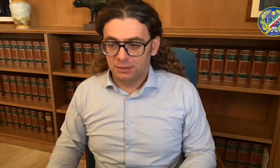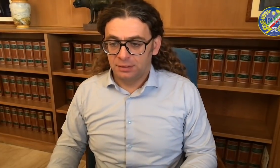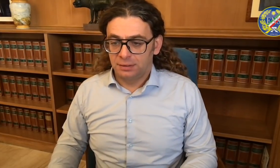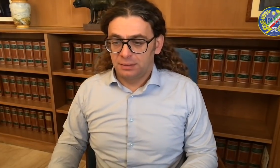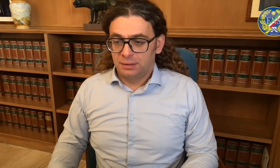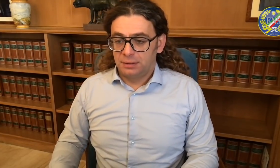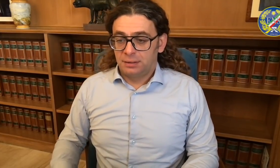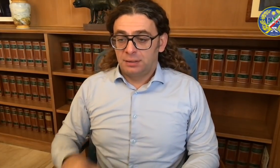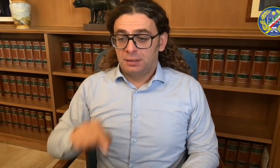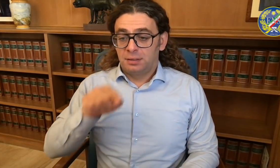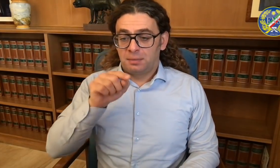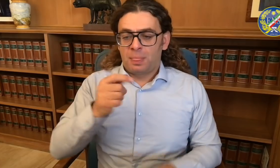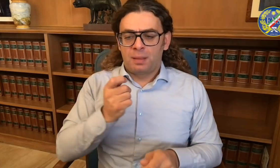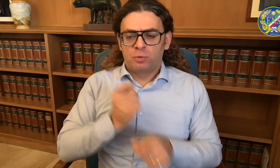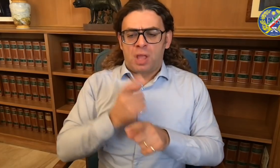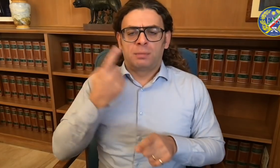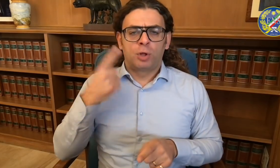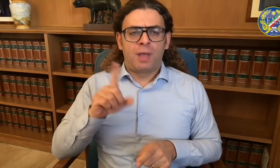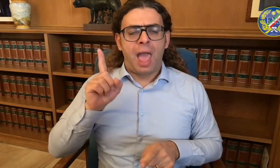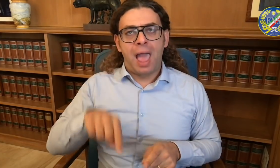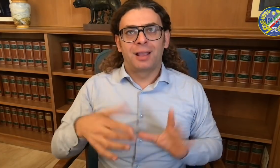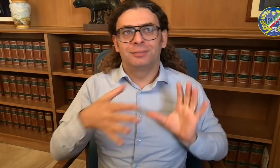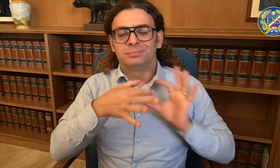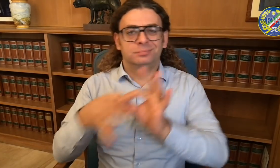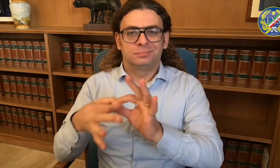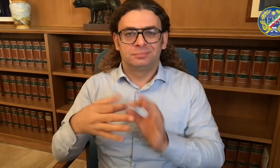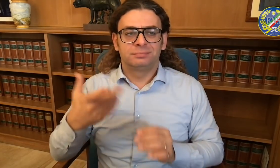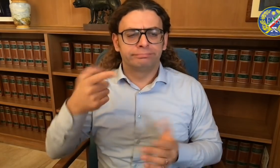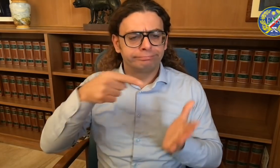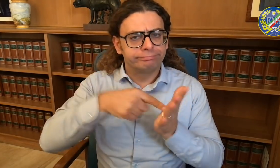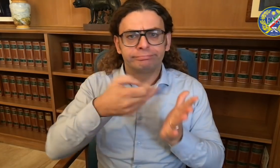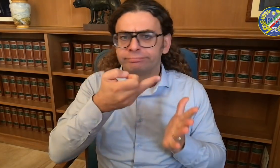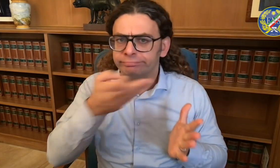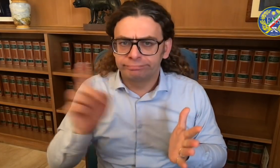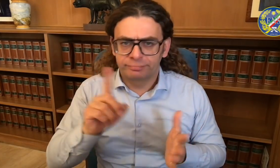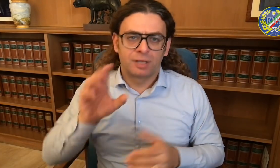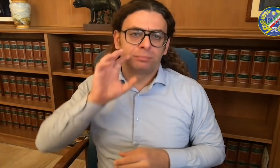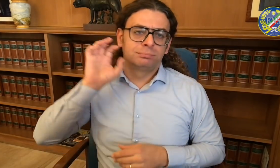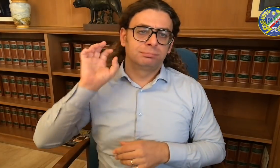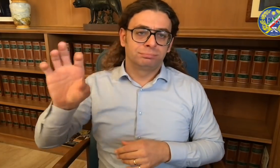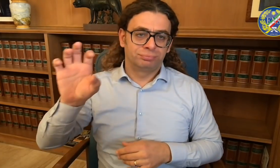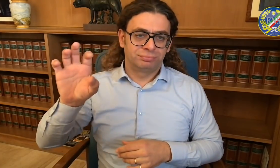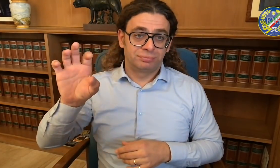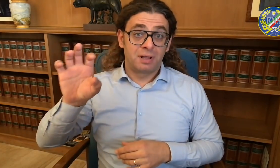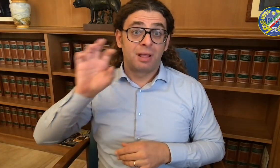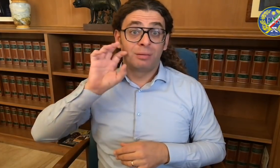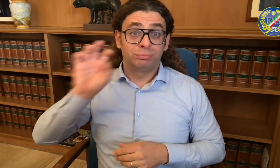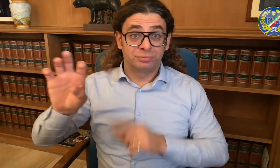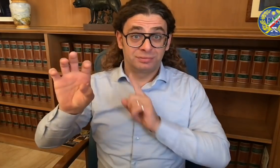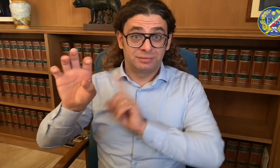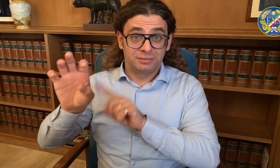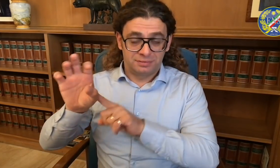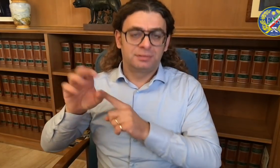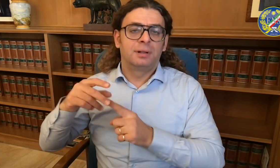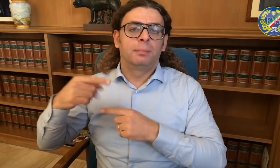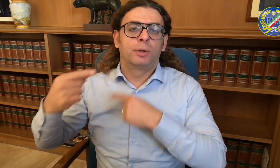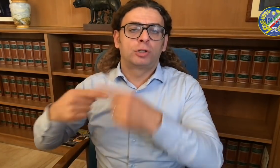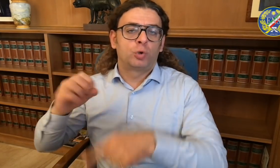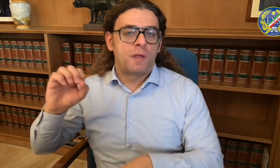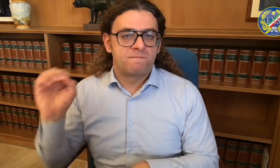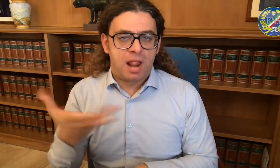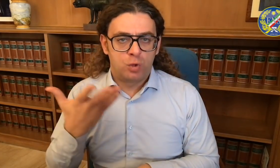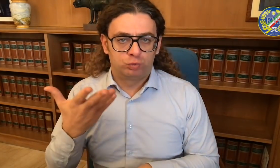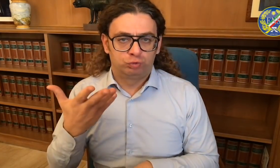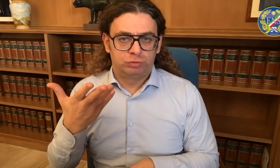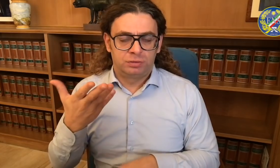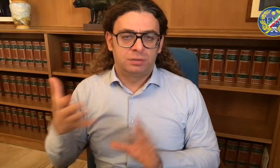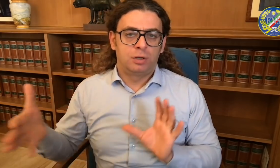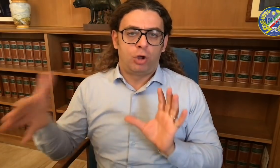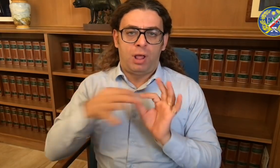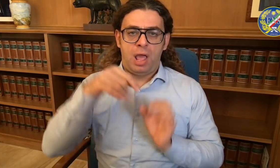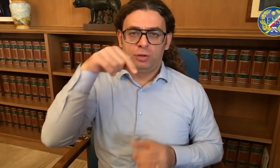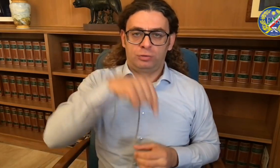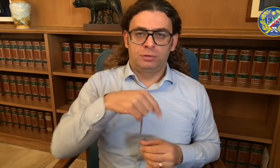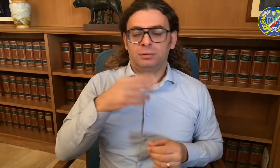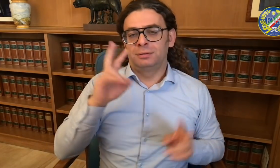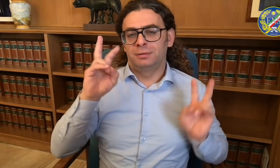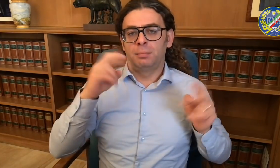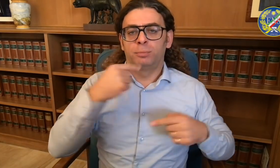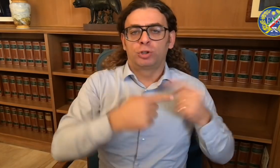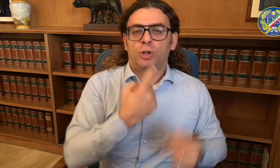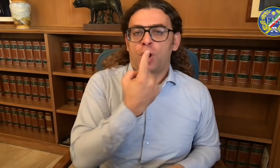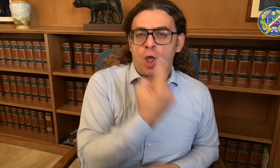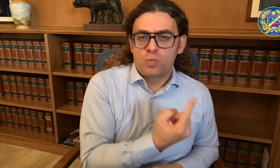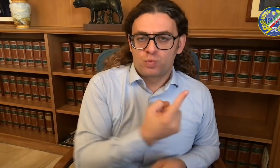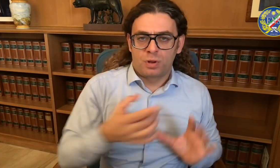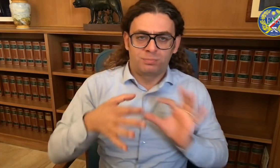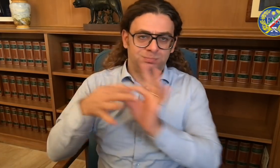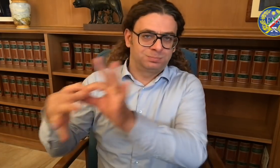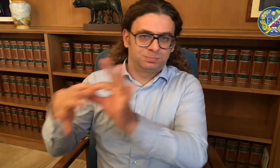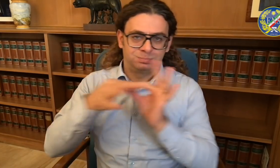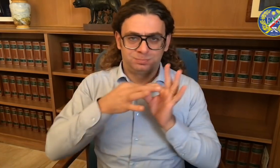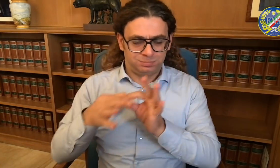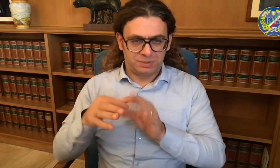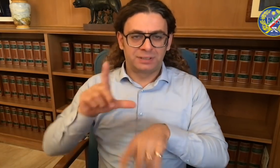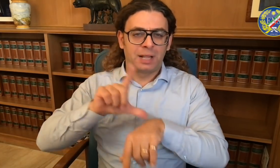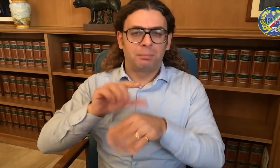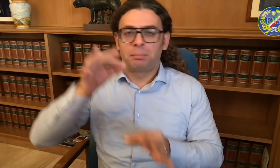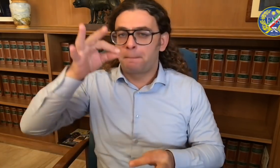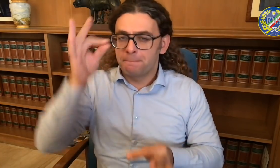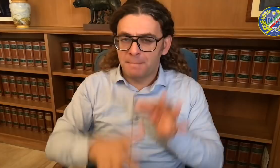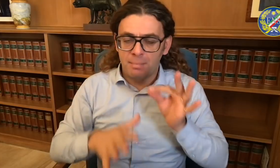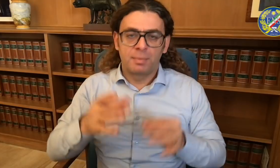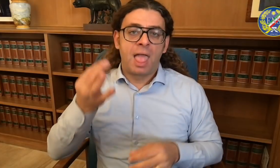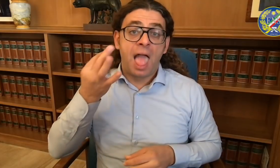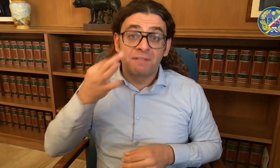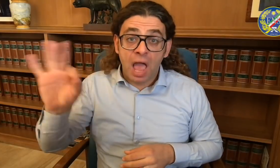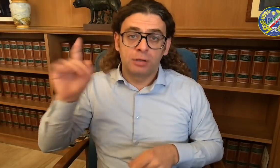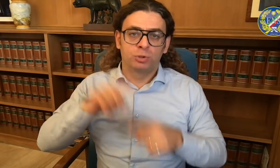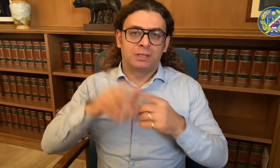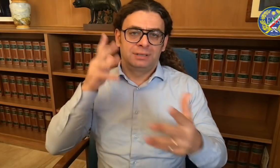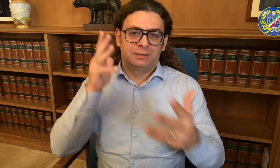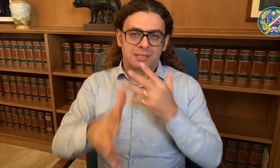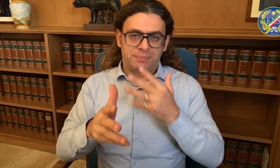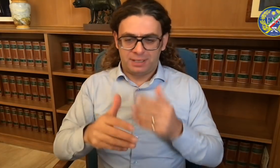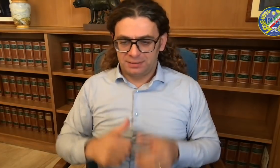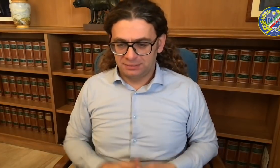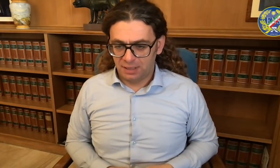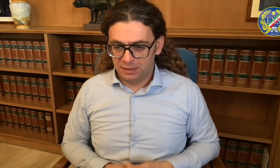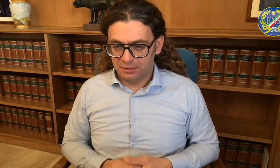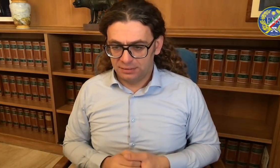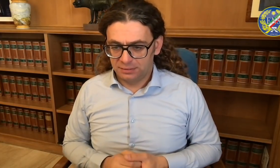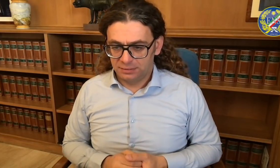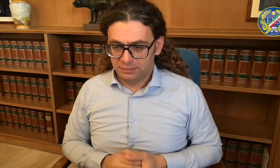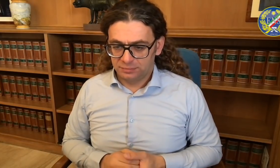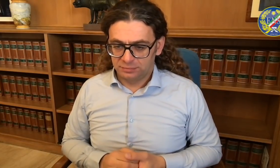È prevista anche la semplificazione delle procedure per i ricorsi e i relativi tempi, garantendo procedimenti efficienti e trasparenti.